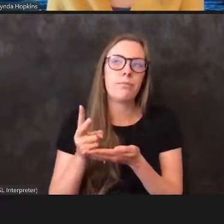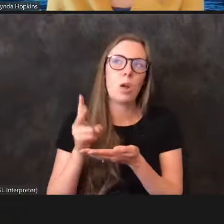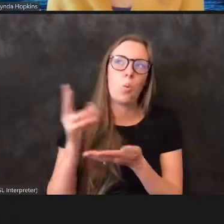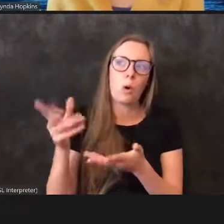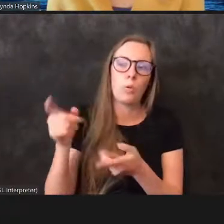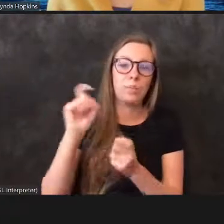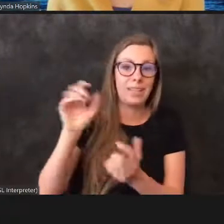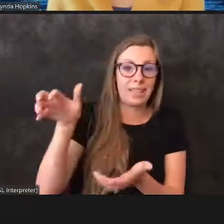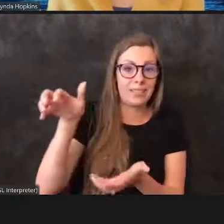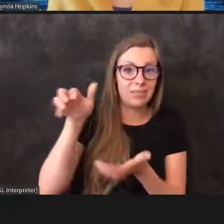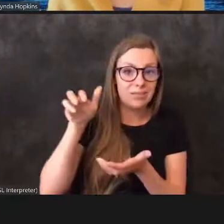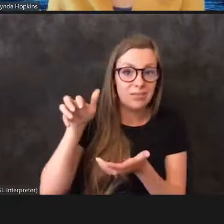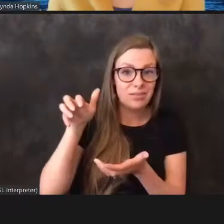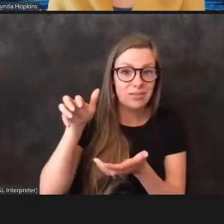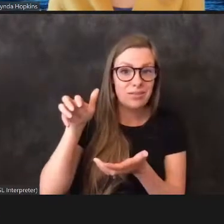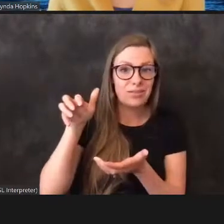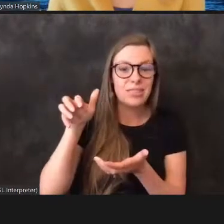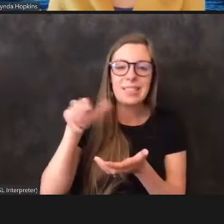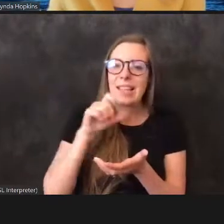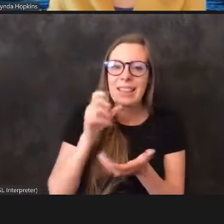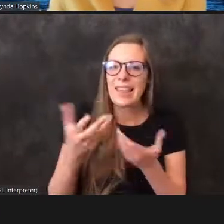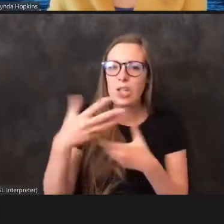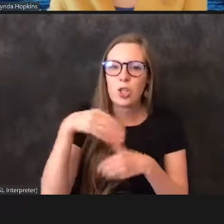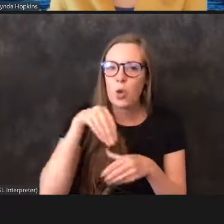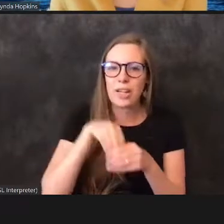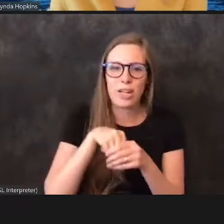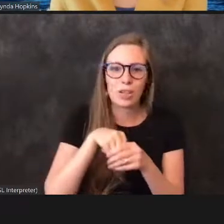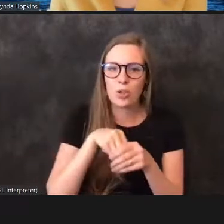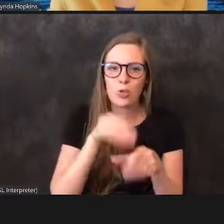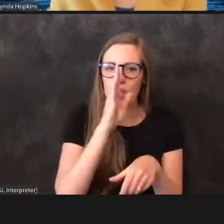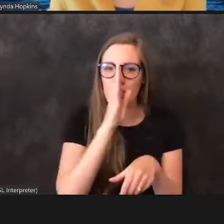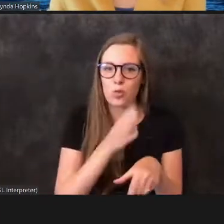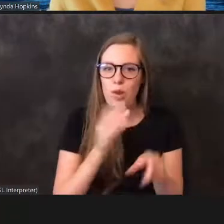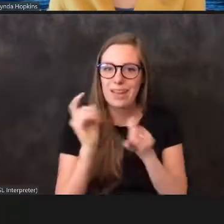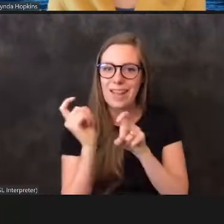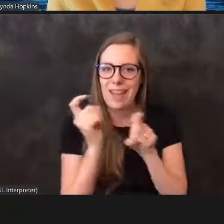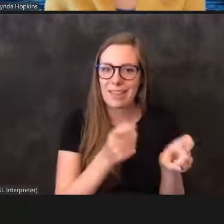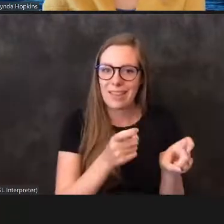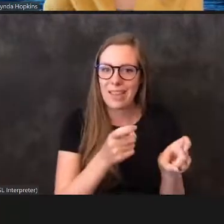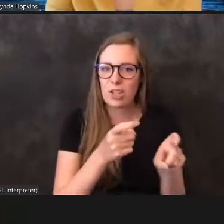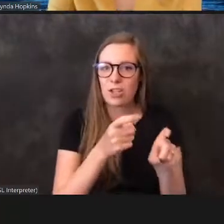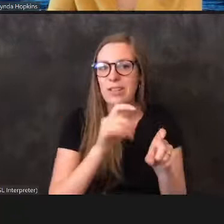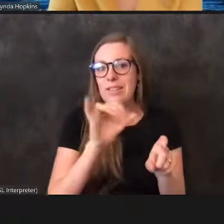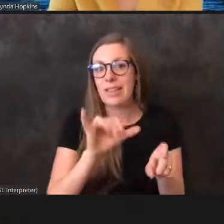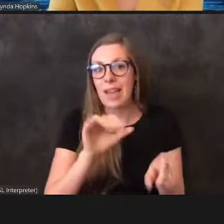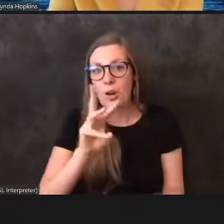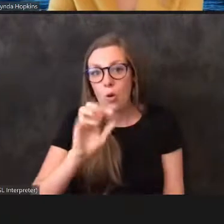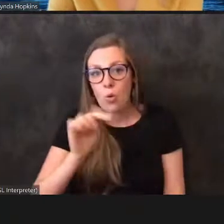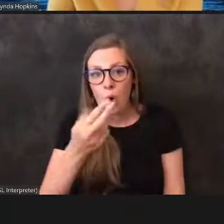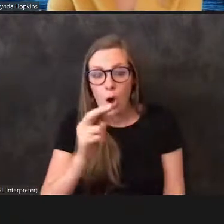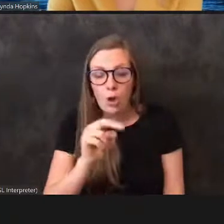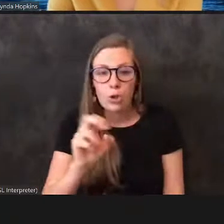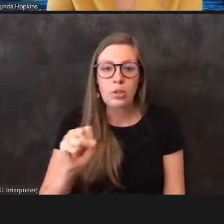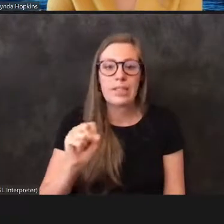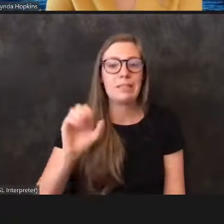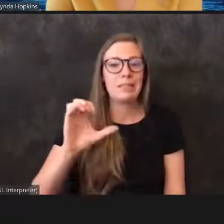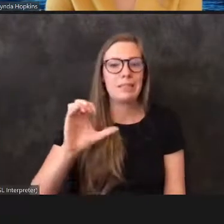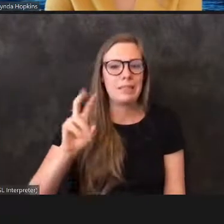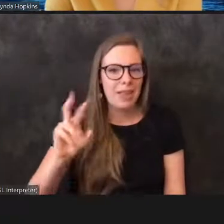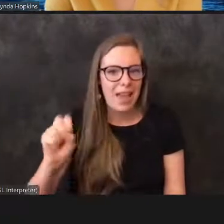la locación que he declarado anteriormente no incluyen. De WEA Gorin civiles pharmacy que tienen